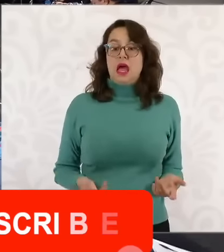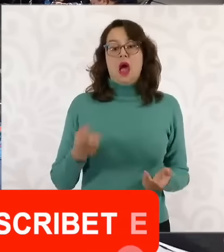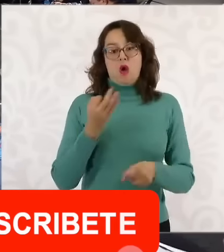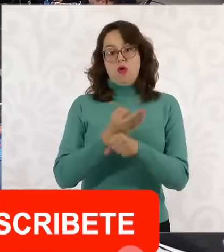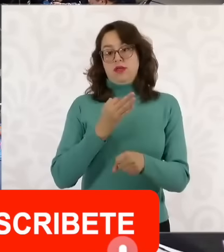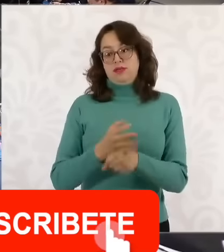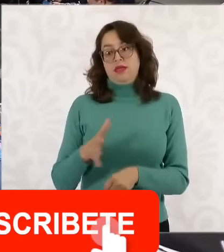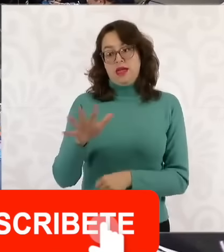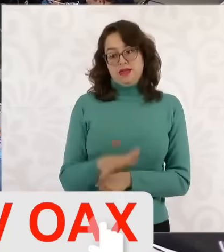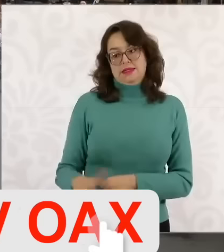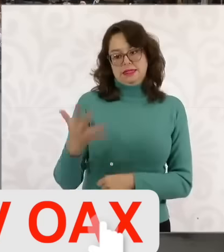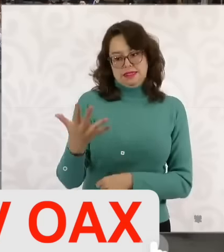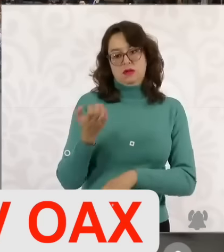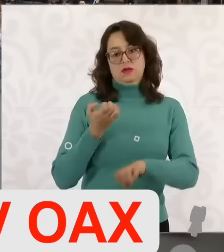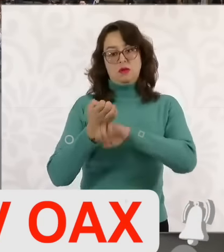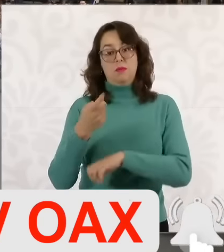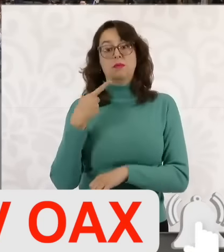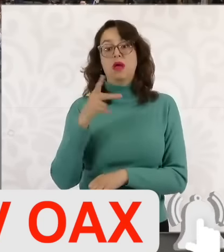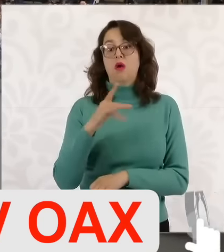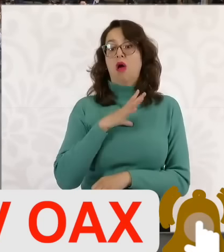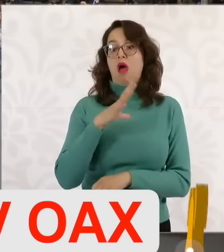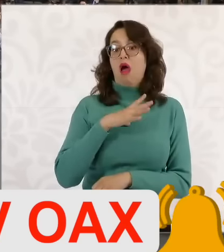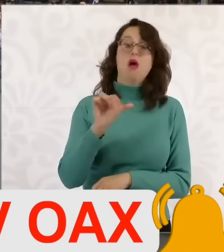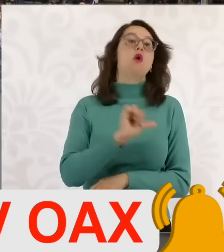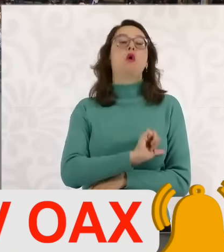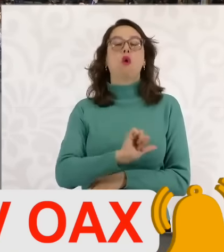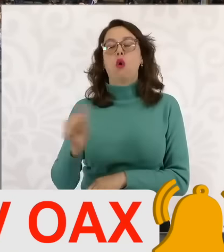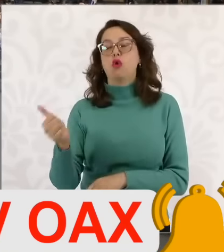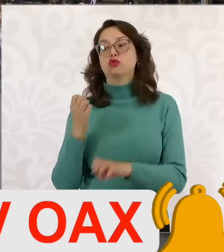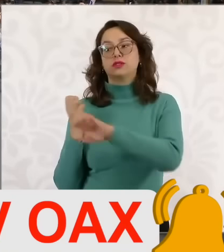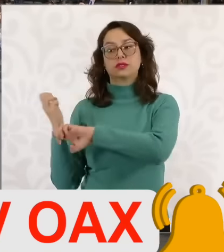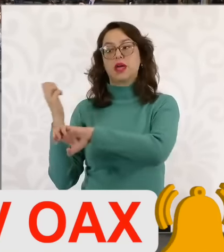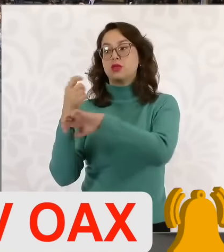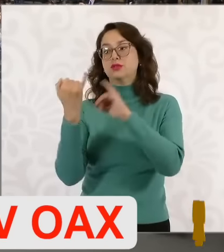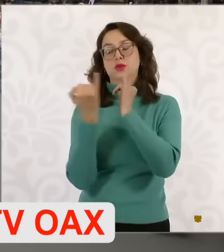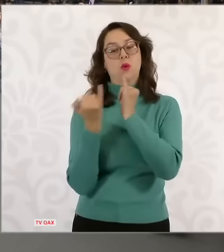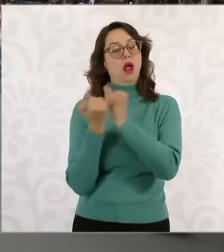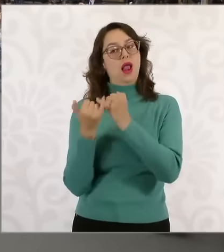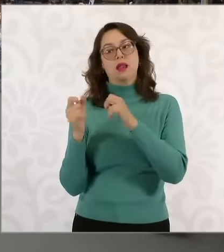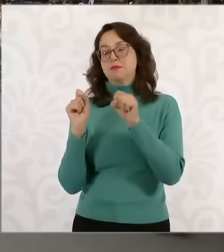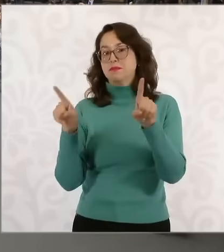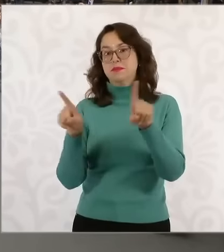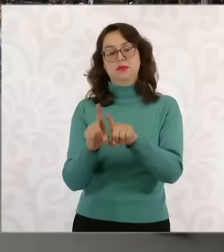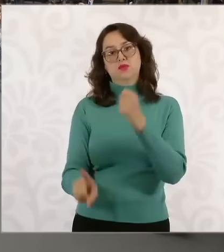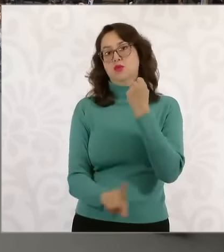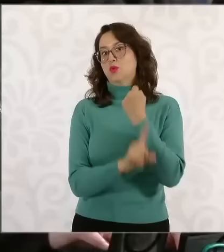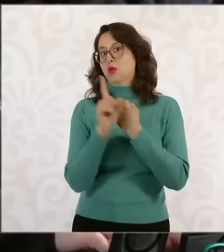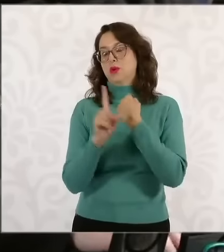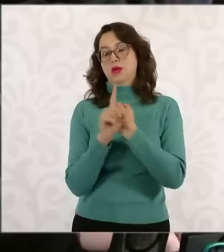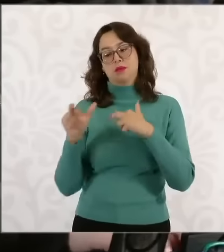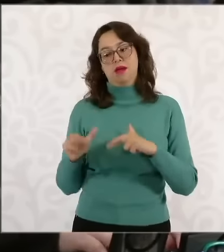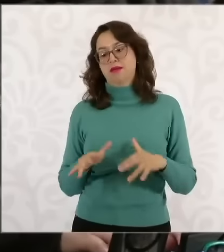Chiapas, Guerrero, Oaxaca, Michoacán, todas las costas donde también hay eh comunidades asentadas